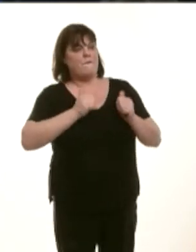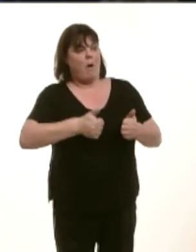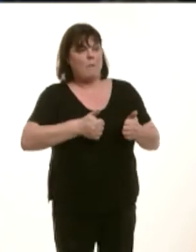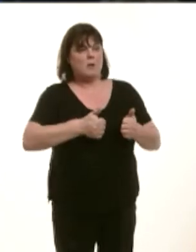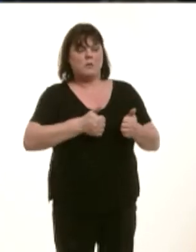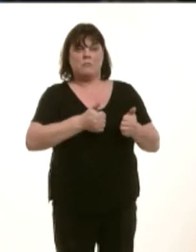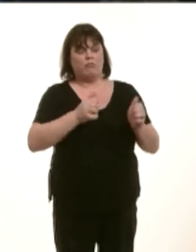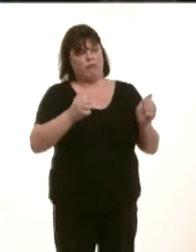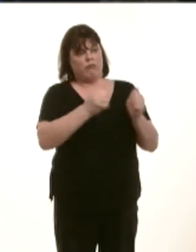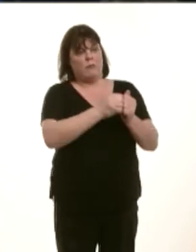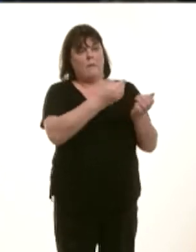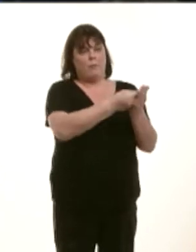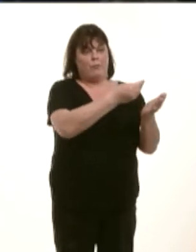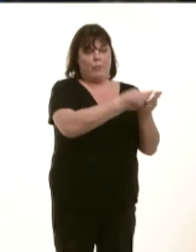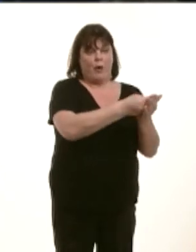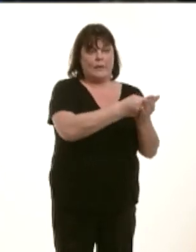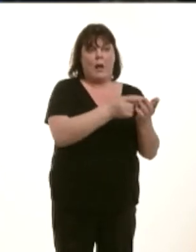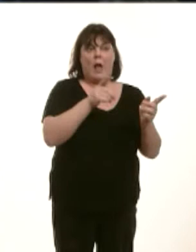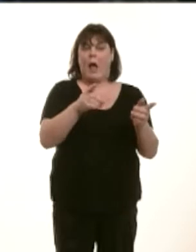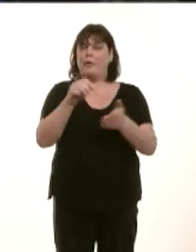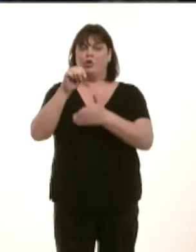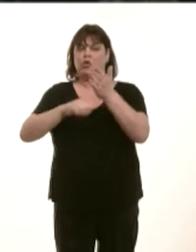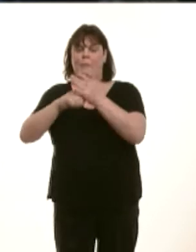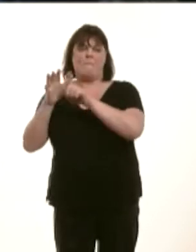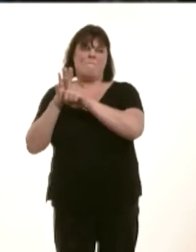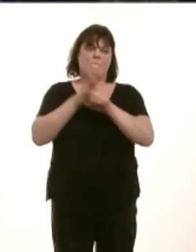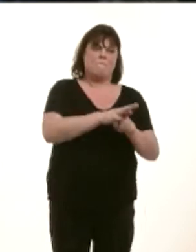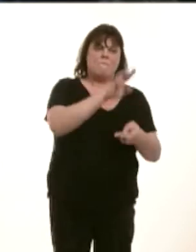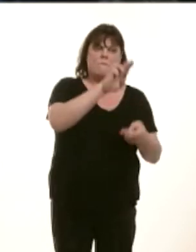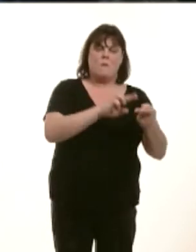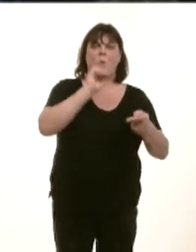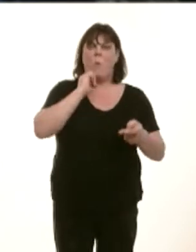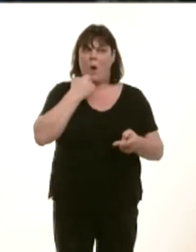Carwyn Jones: Rwyín siwr y bydd y Dirprwy Weinidog yn cysylltu gyda Llywodraeth San